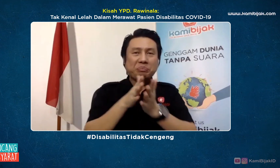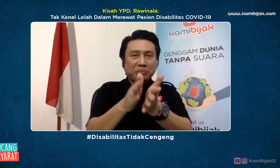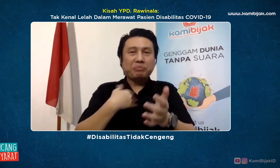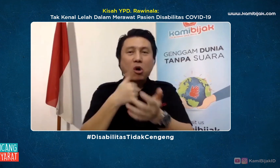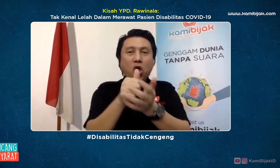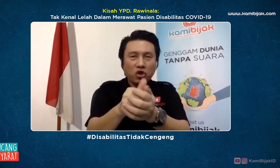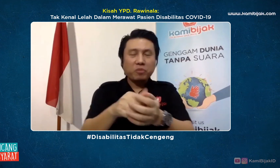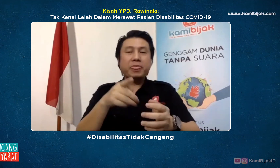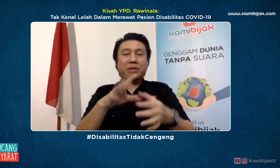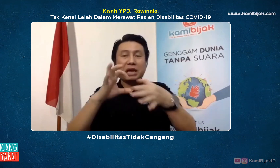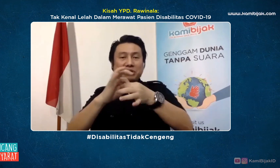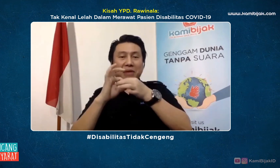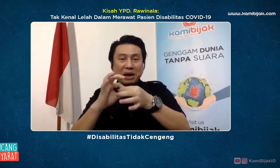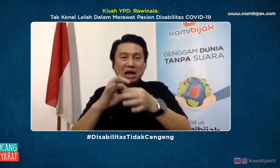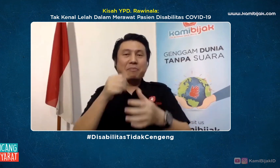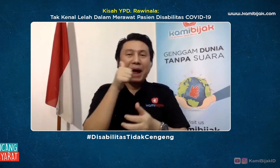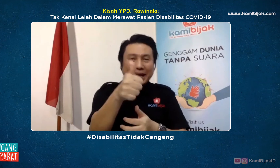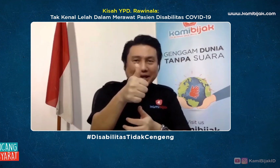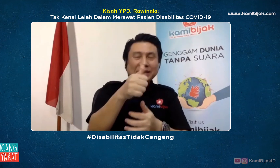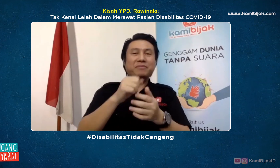Mohon kerja sama yang baik,